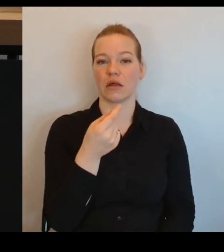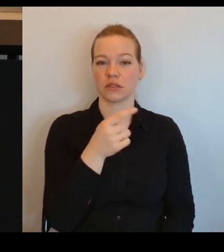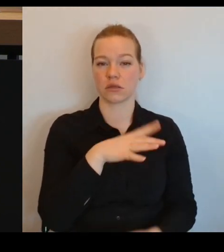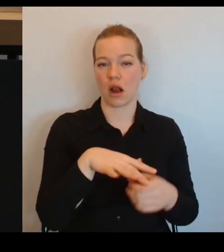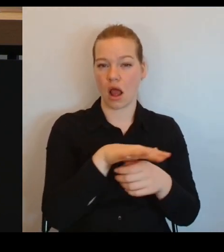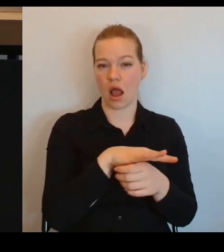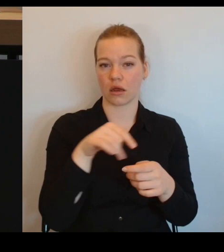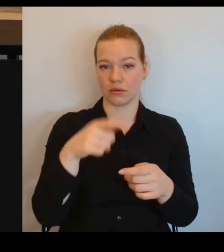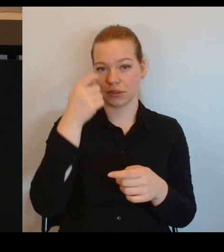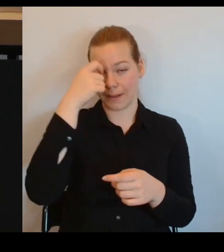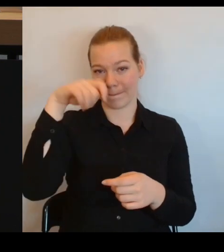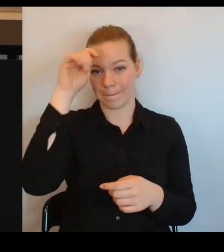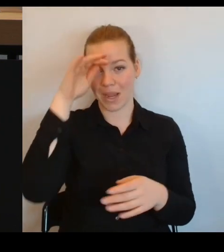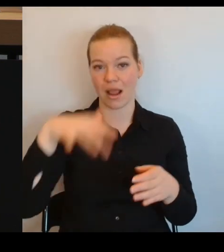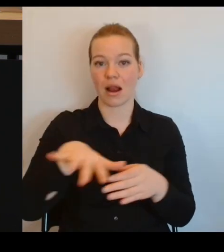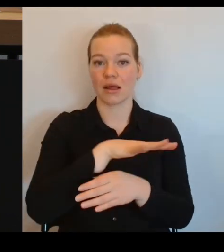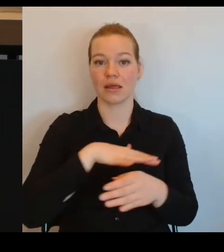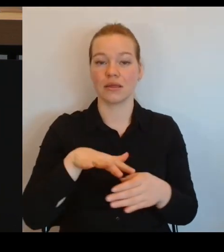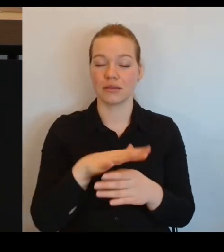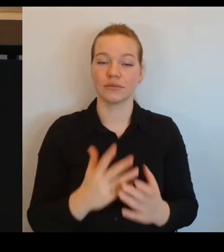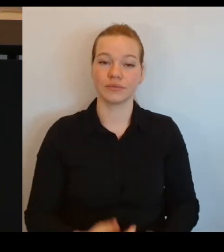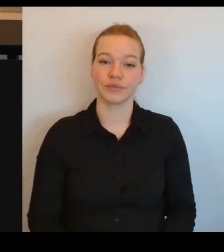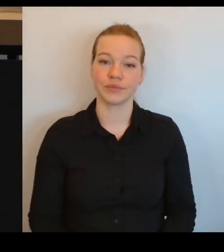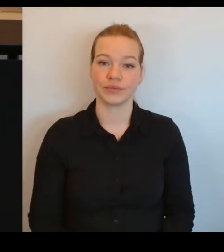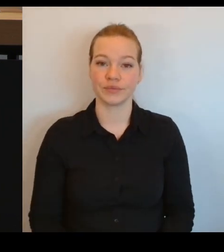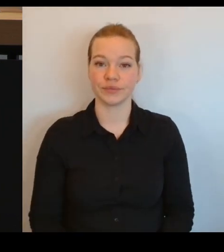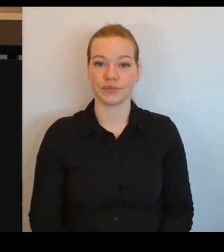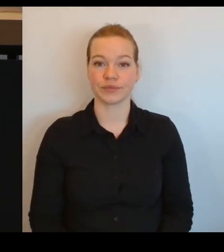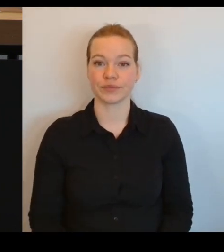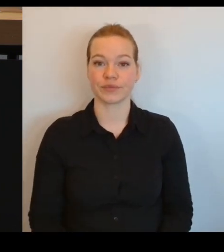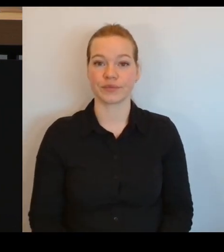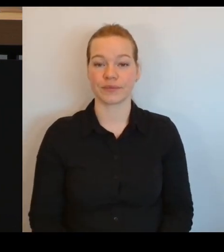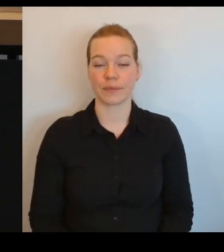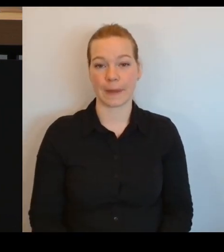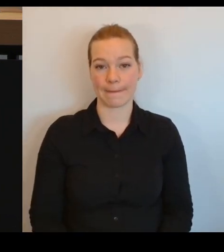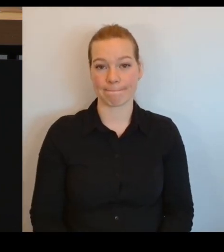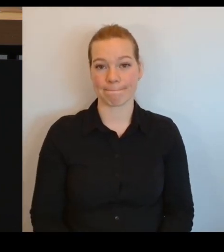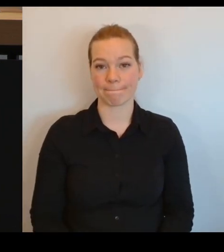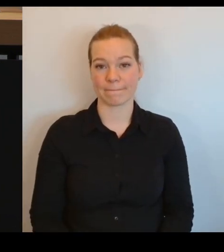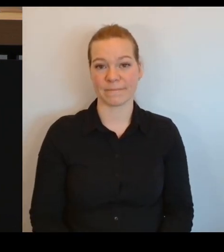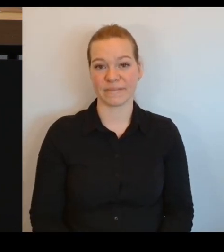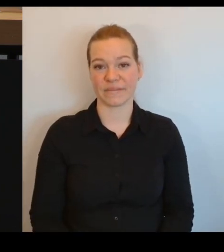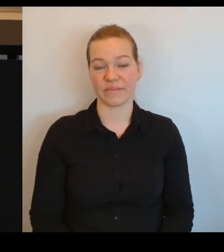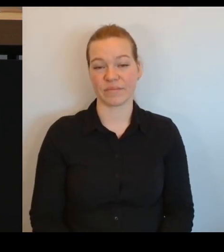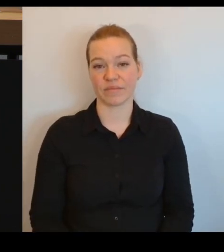wie hier die Finanzen, die Finanzmittel, die wir für das Sondervermögen einsetzen wollten,